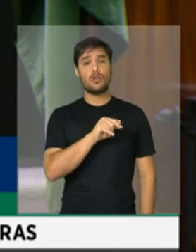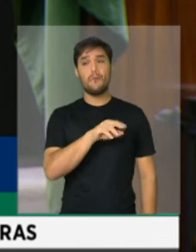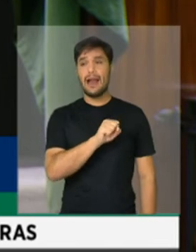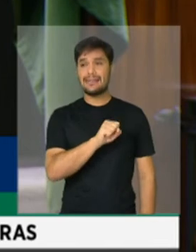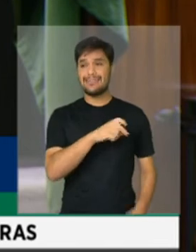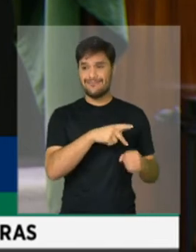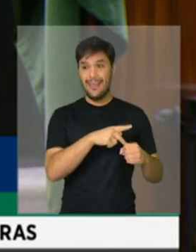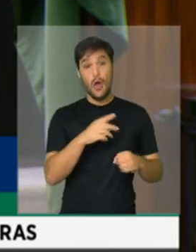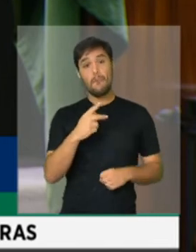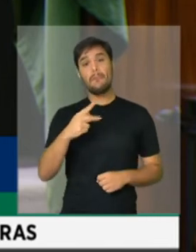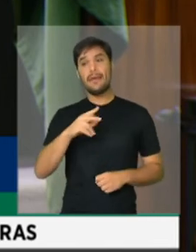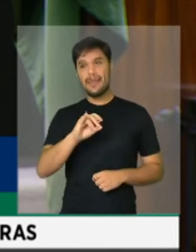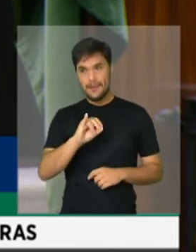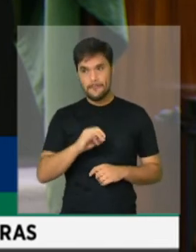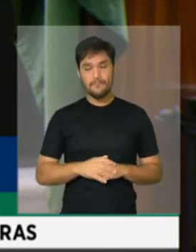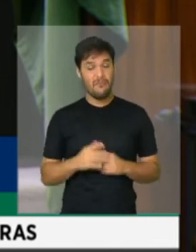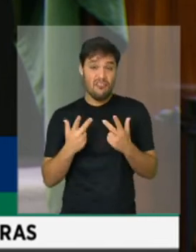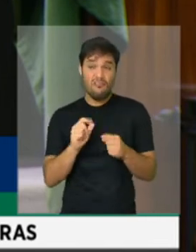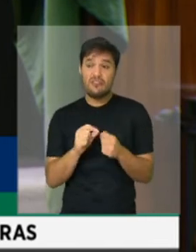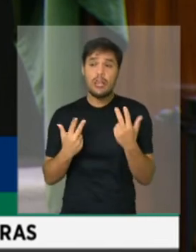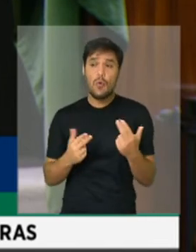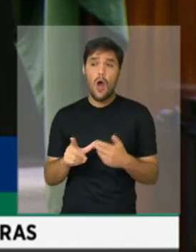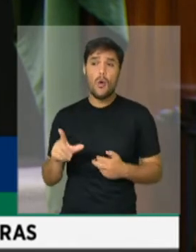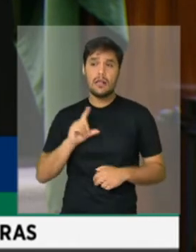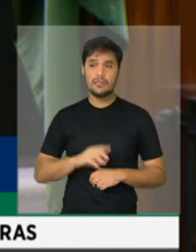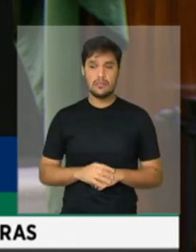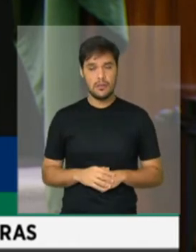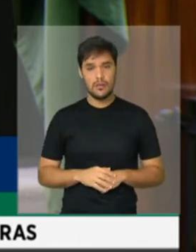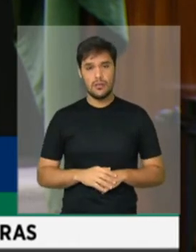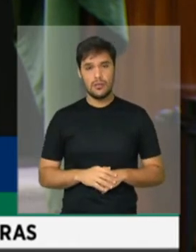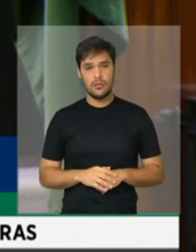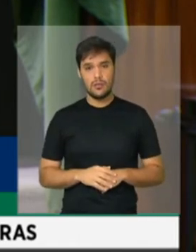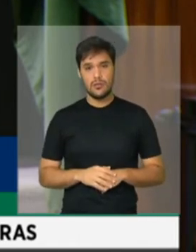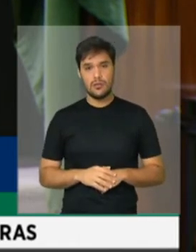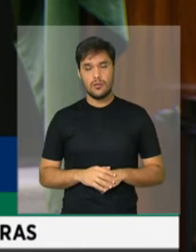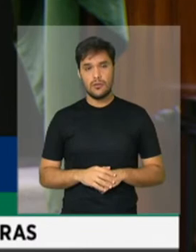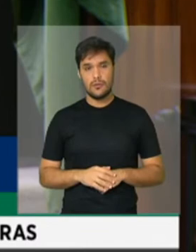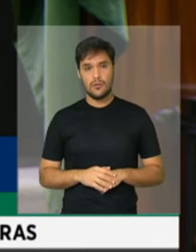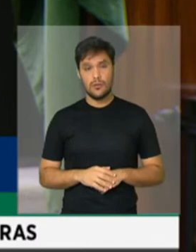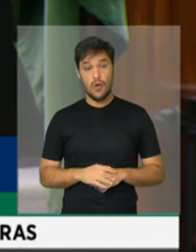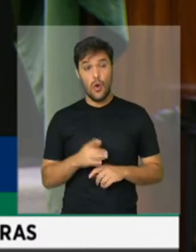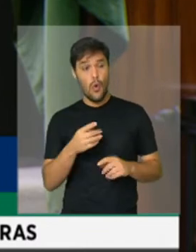NA PETROBRAS, QUE FIZERAM O PPI, DEPUTADO PATRUS ANANIAS. O PLANO DE PARIDADE INTERNACIONAL DOS PREÇOS